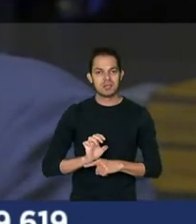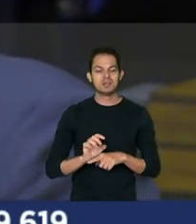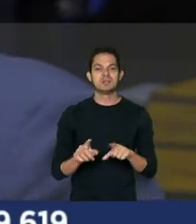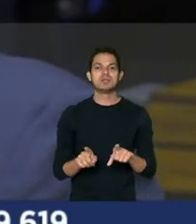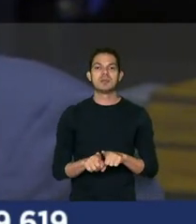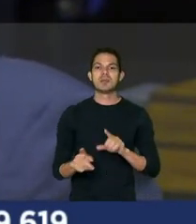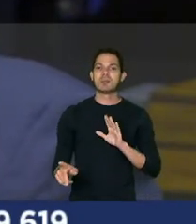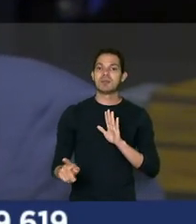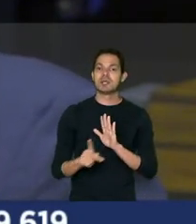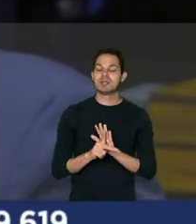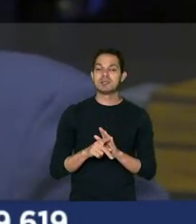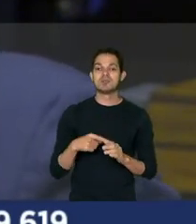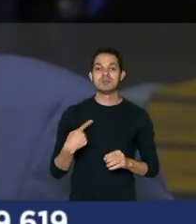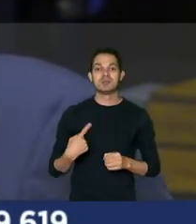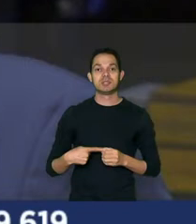DANDO ISENÇÃO A IMPOSTOS QUE